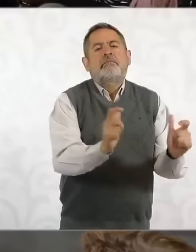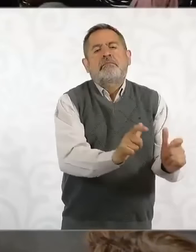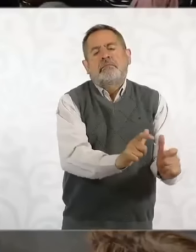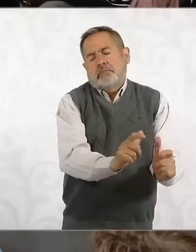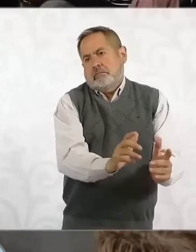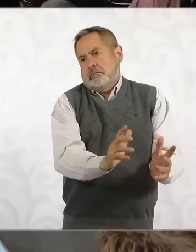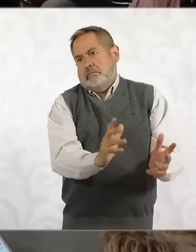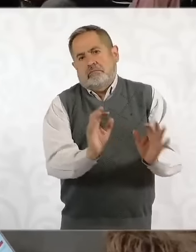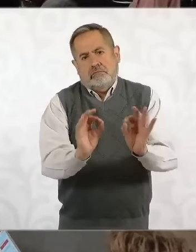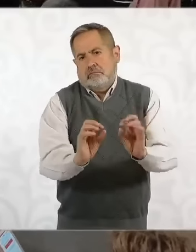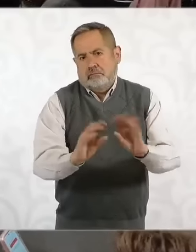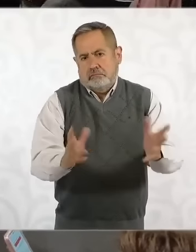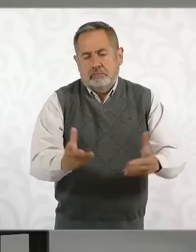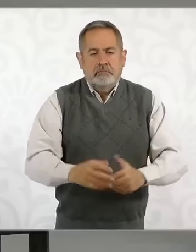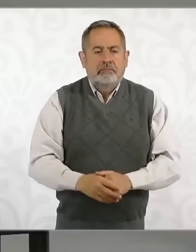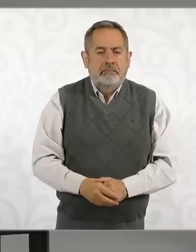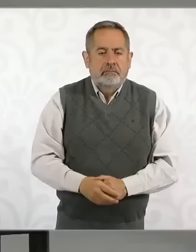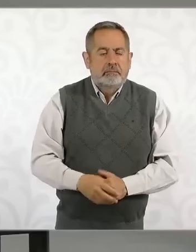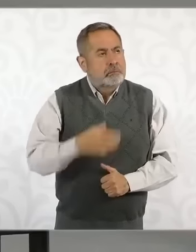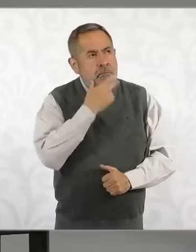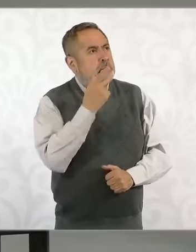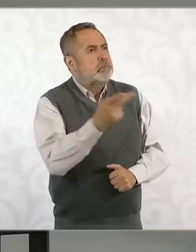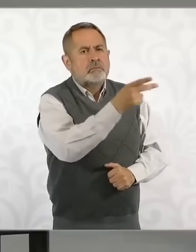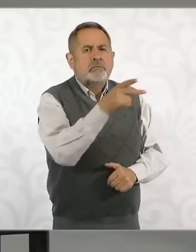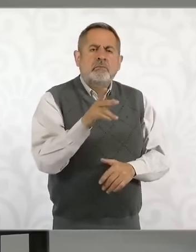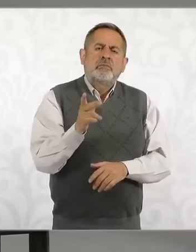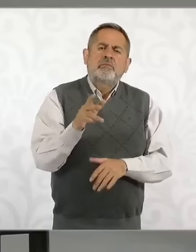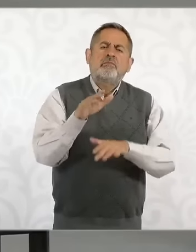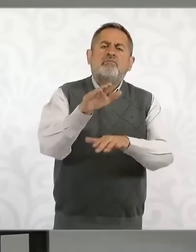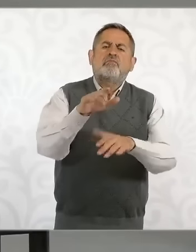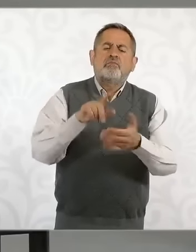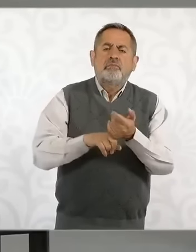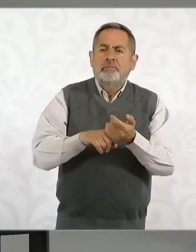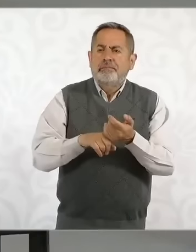Eh, se ha hablado mucho también de de resultados de seguridad este a nivel nacional, incluso en